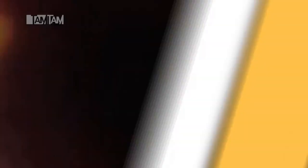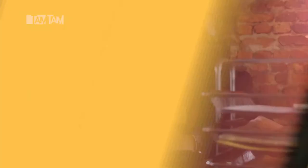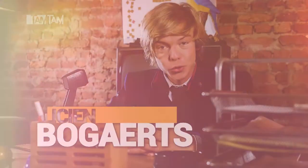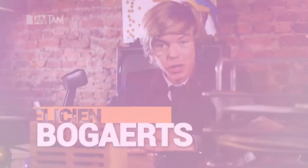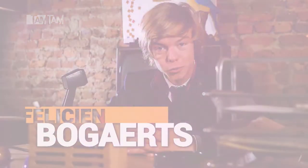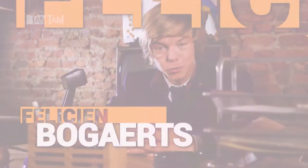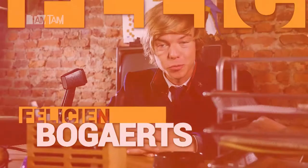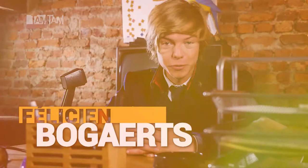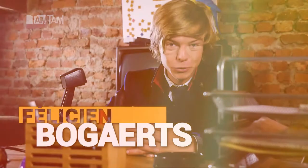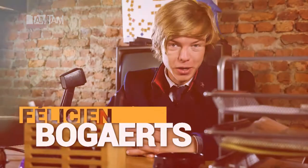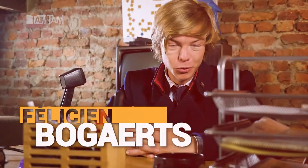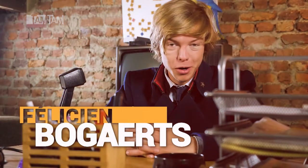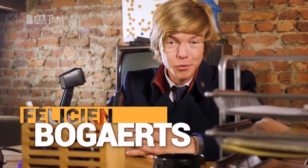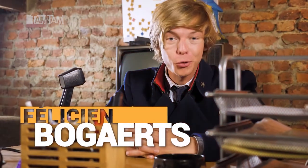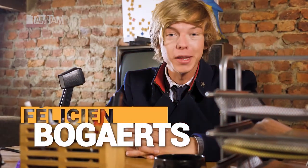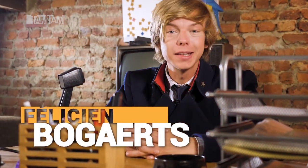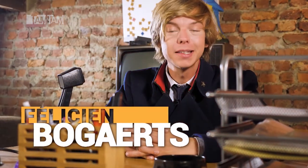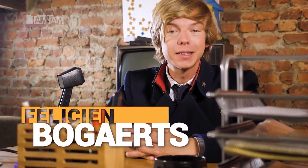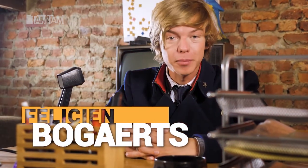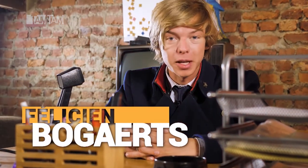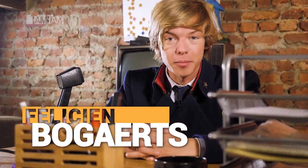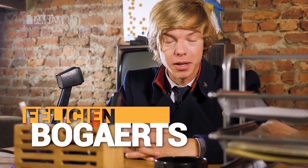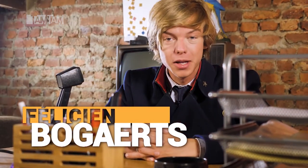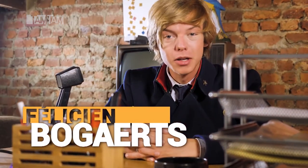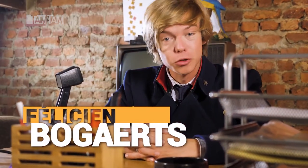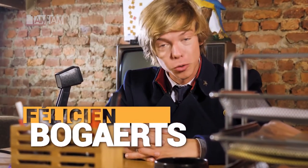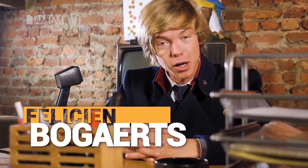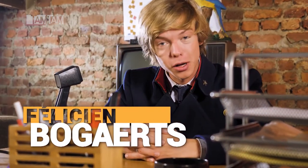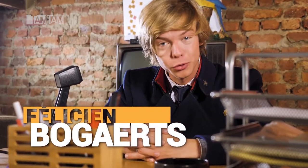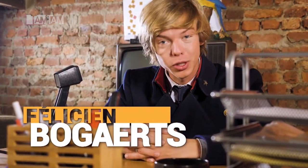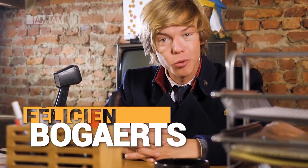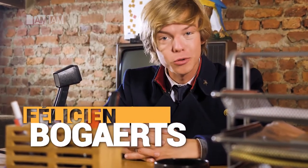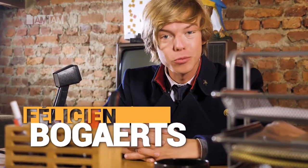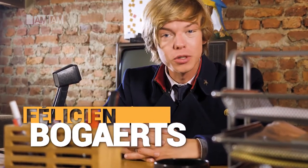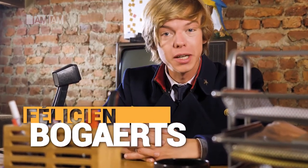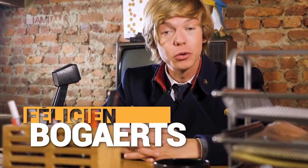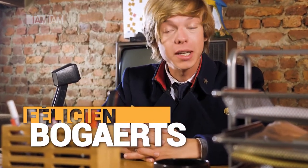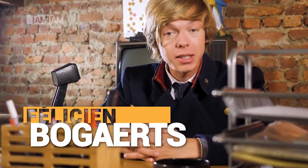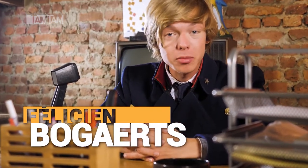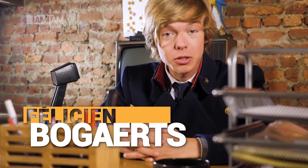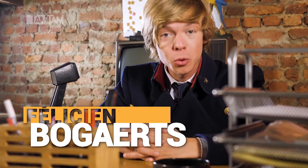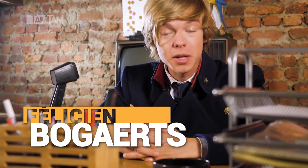Bonsoir à tous. Bienvenue sur La Trois, vous regardez Tam-Tam. Ce soir nous entamons ensemble une série de quatre émissions